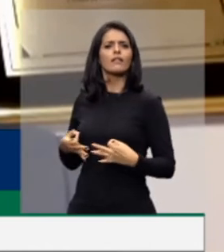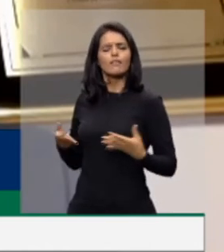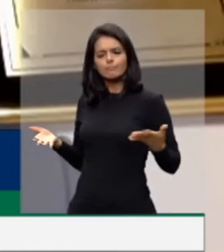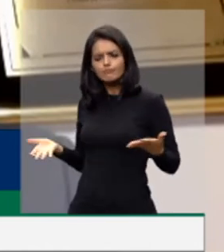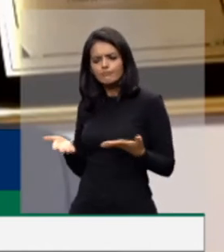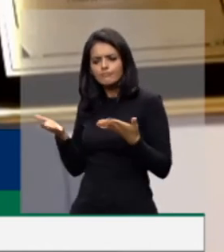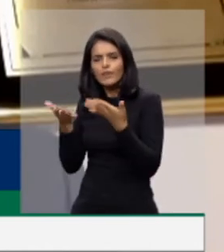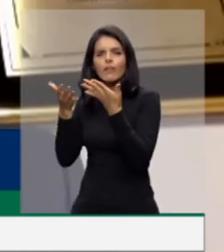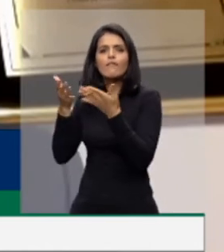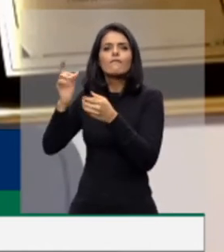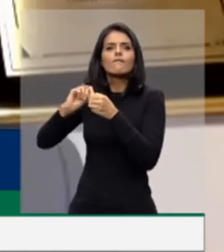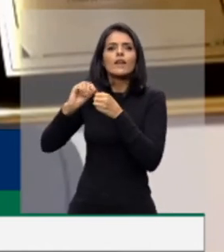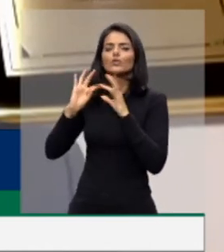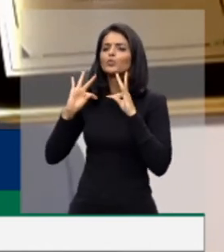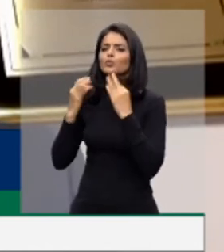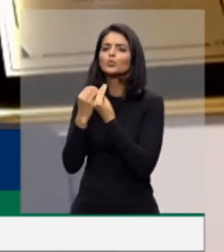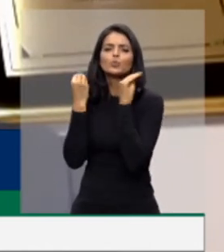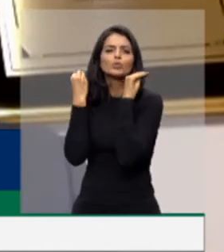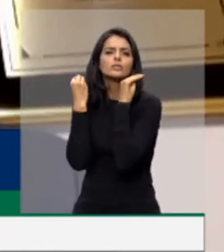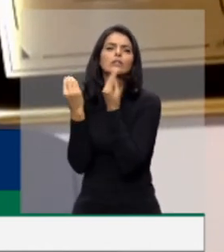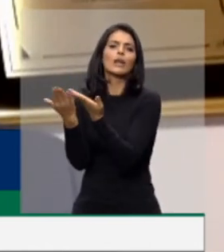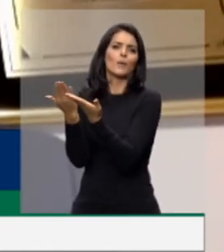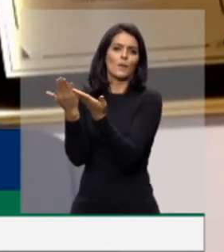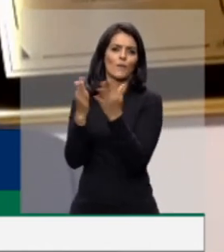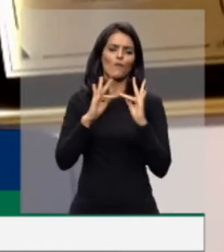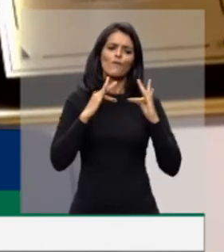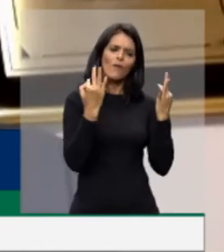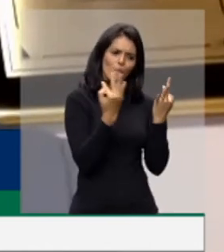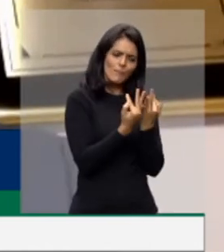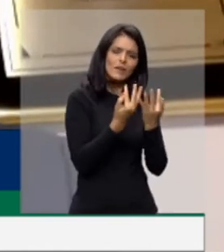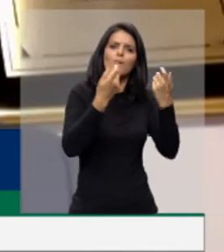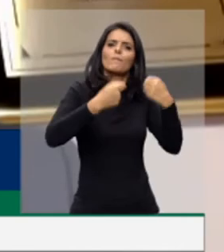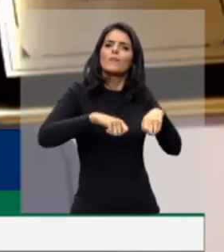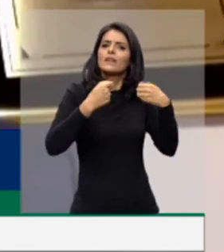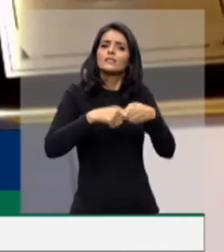PARTIU E CERTAMENTE, CERTAMENTE A FAMÍLIA COM